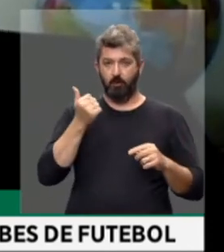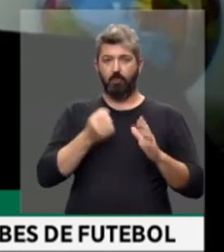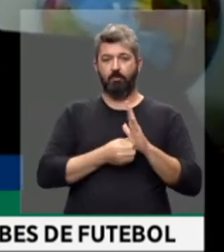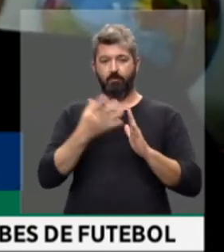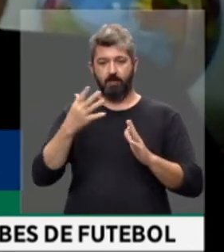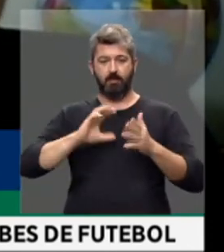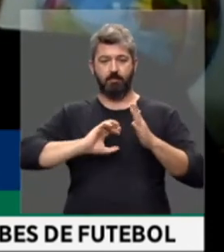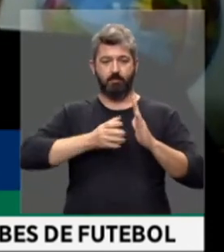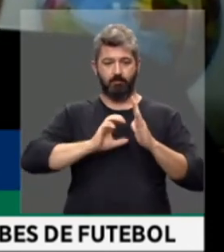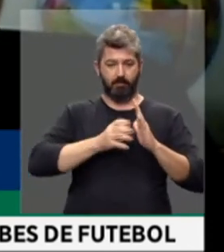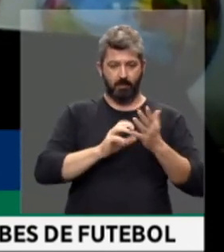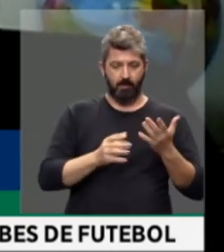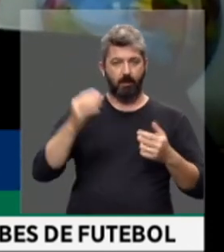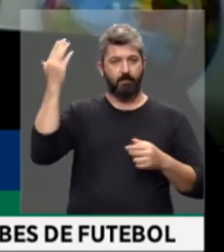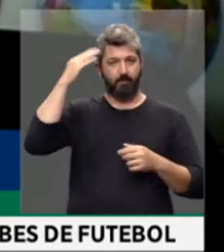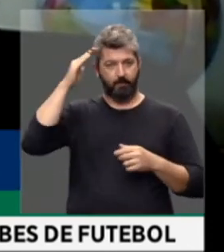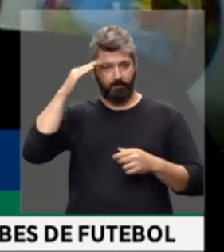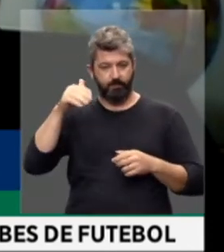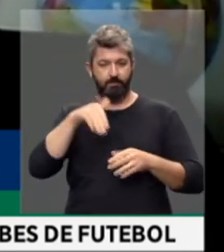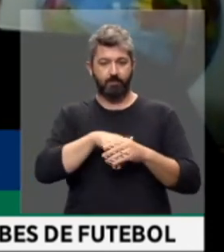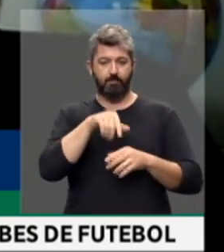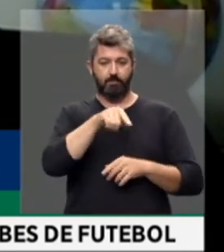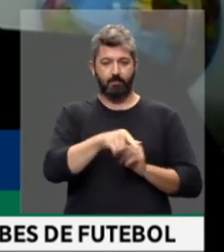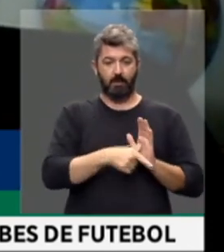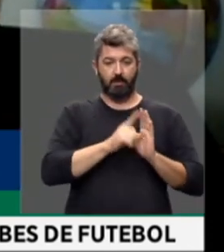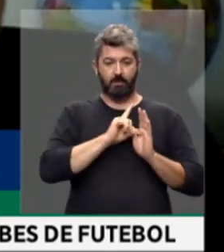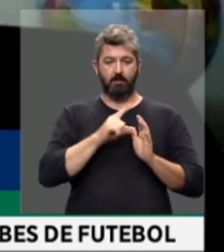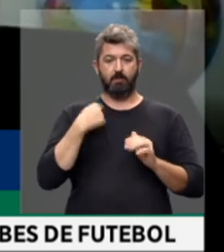APENAS LAMENTAR QUE A GENTE NÃO CONSEGUIU APROVAR MAS DEU UMA BOA MELHORADA, VÁRIOS